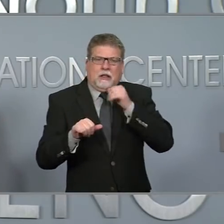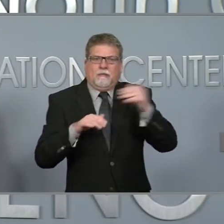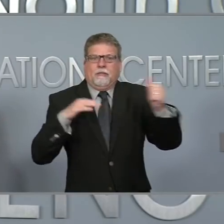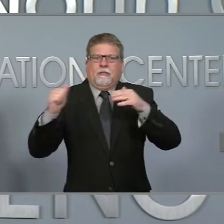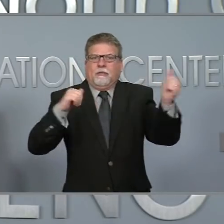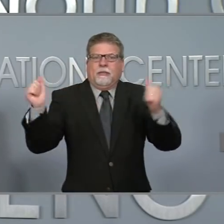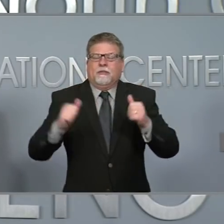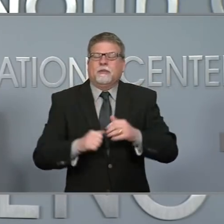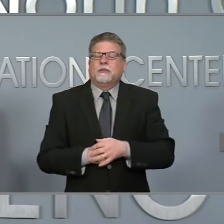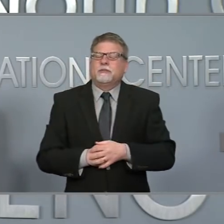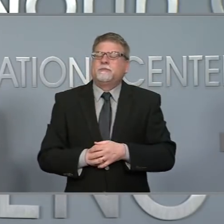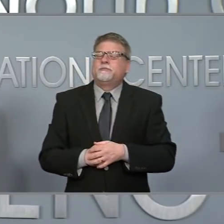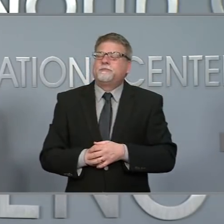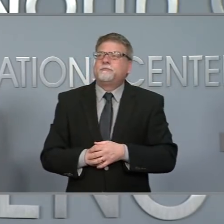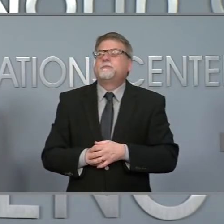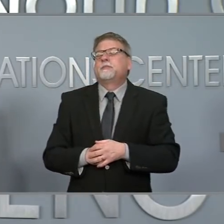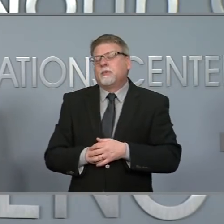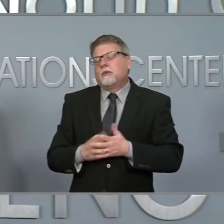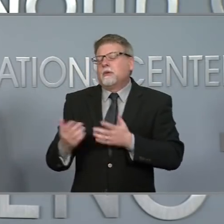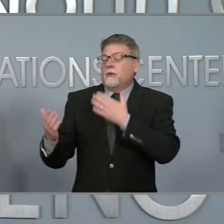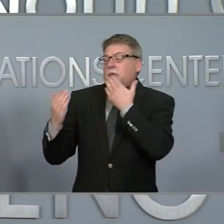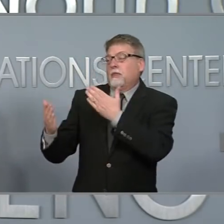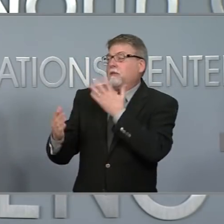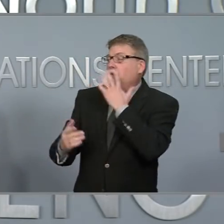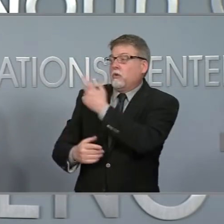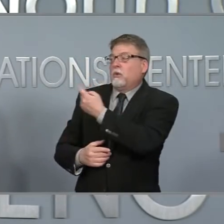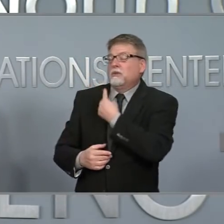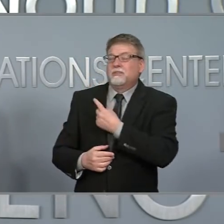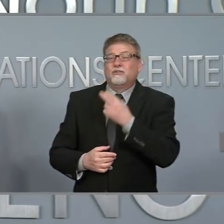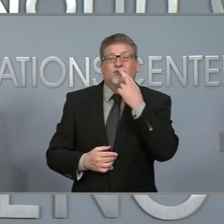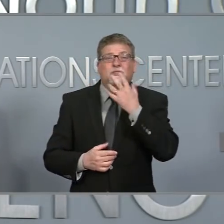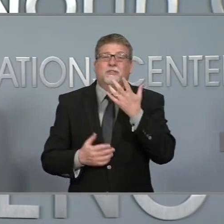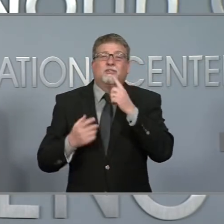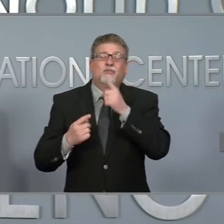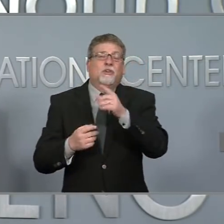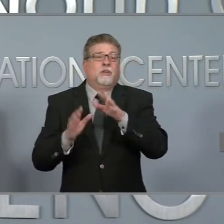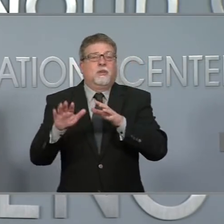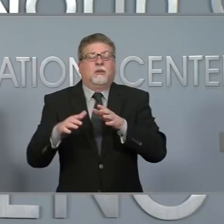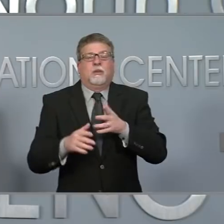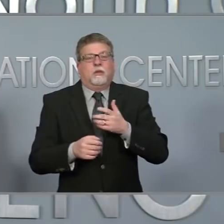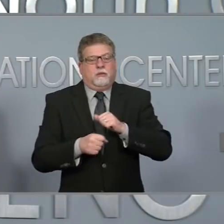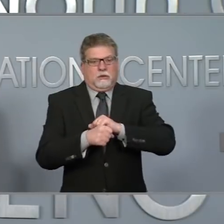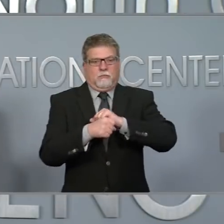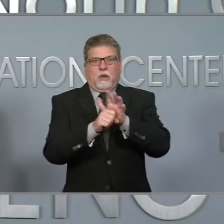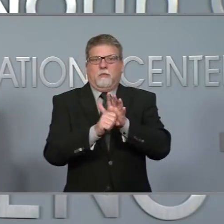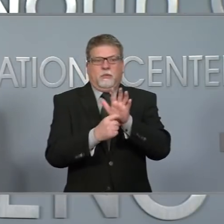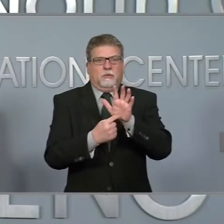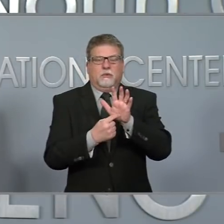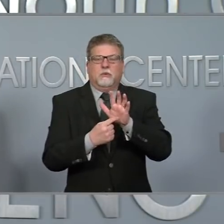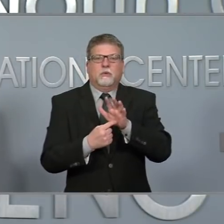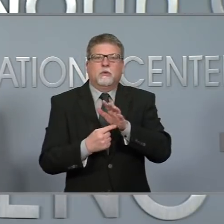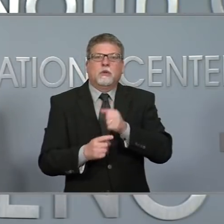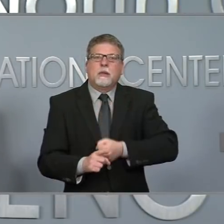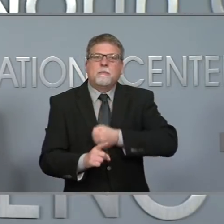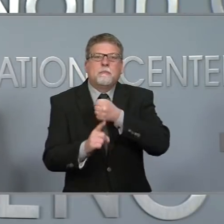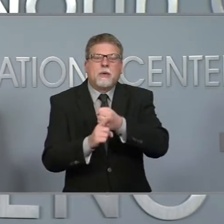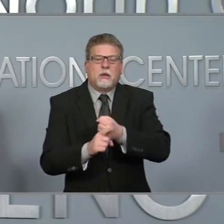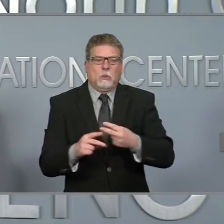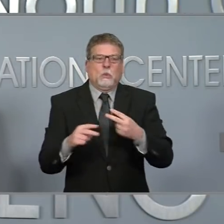para los trabajadores que